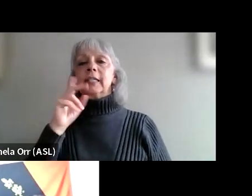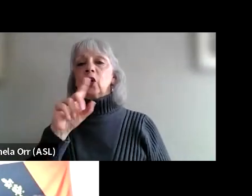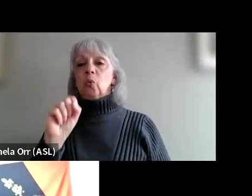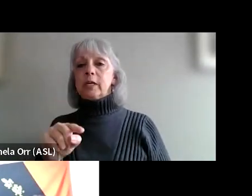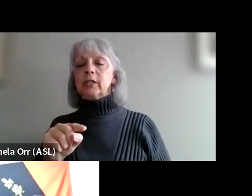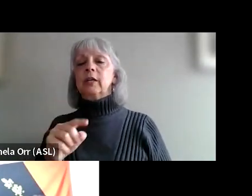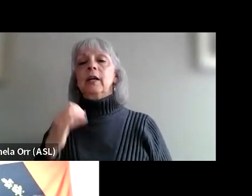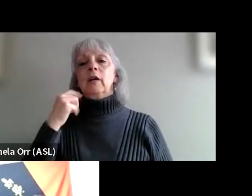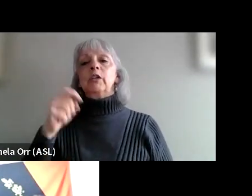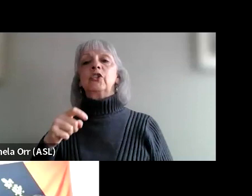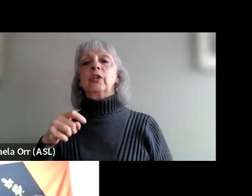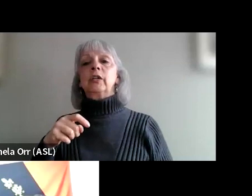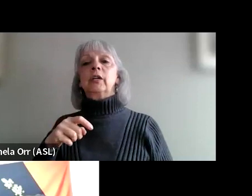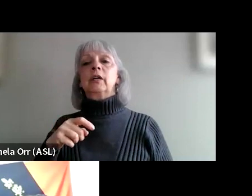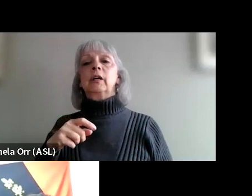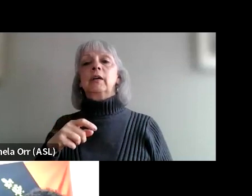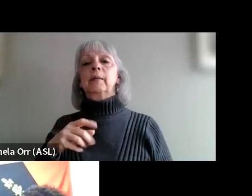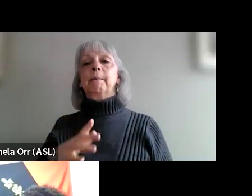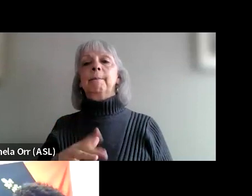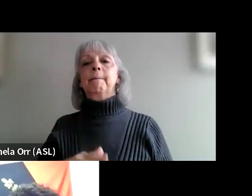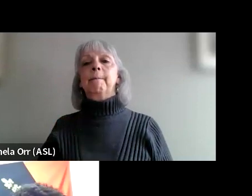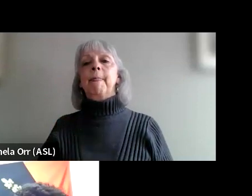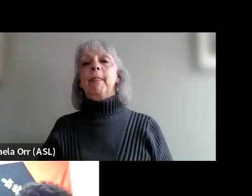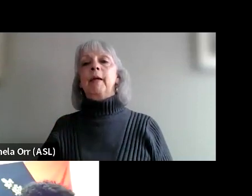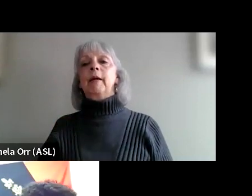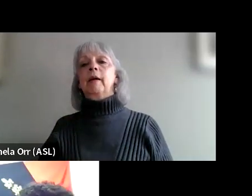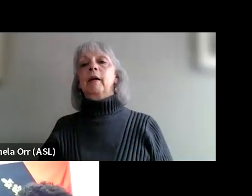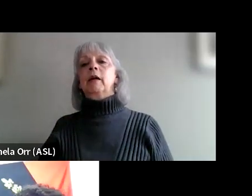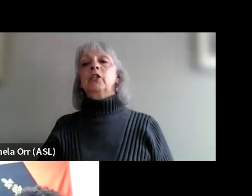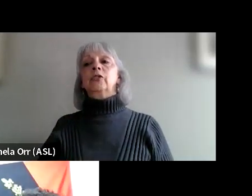sobre si hablar con los administradores de propiedades